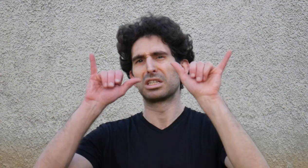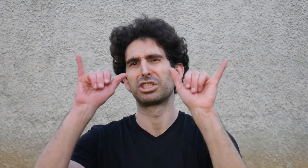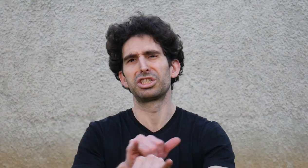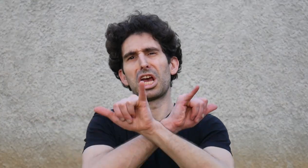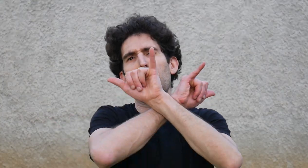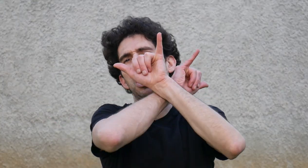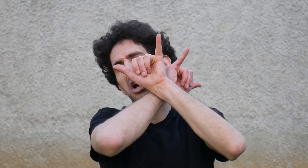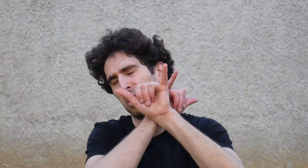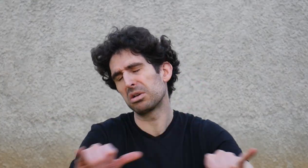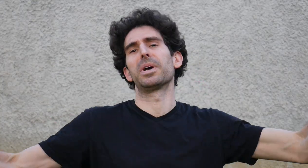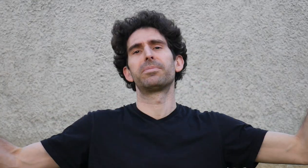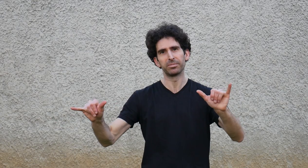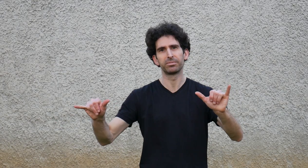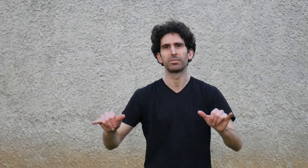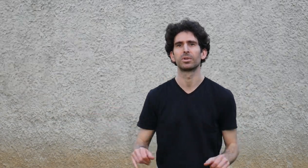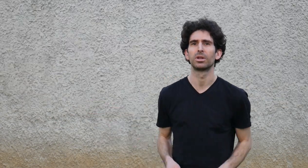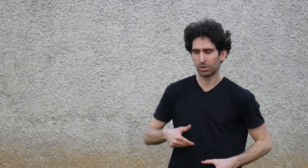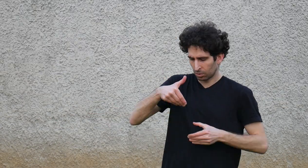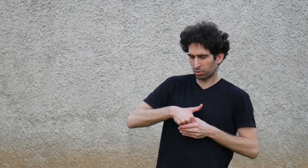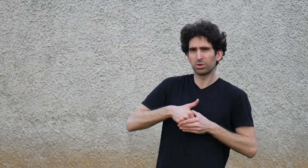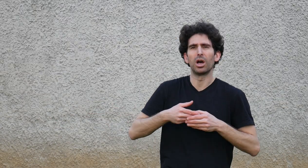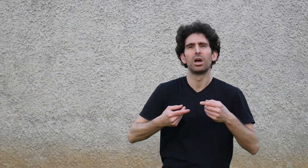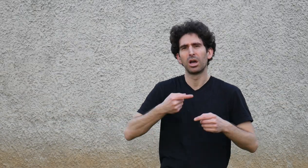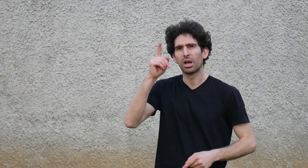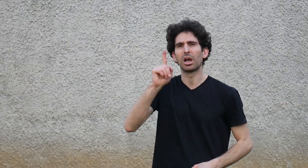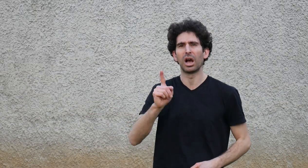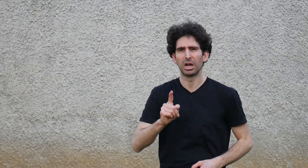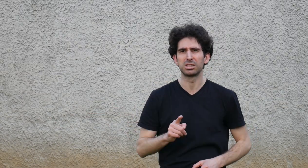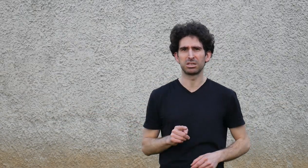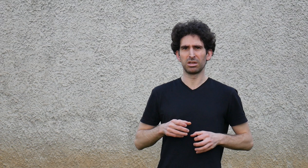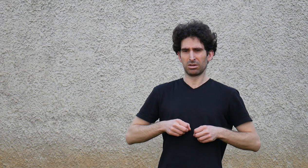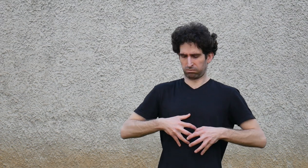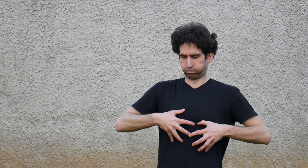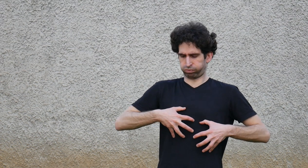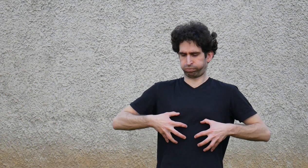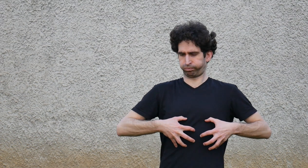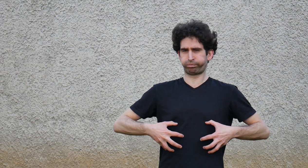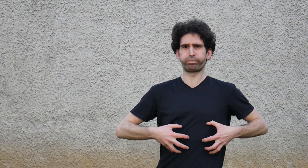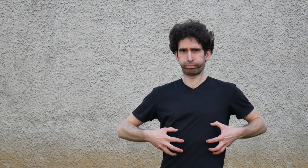jamais. Ils sont remplis de gaz